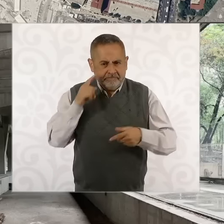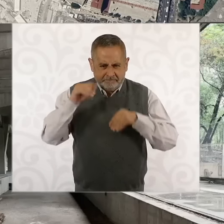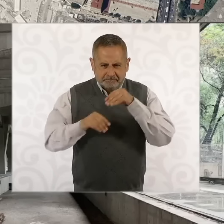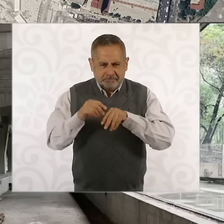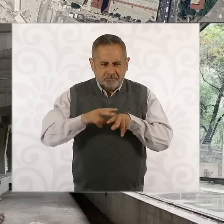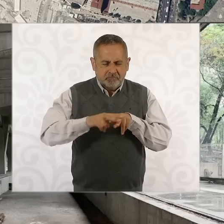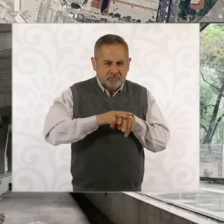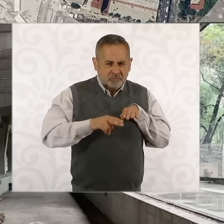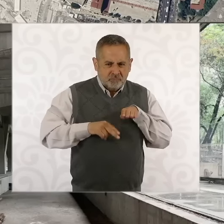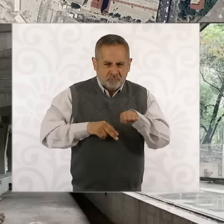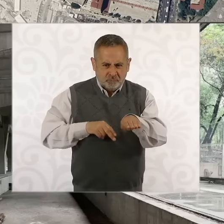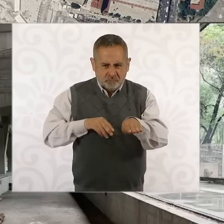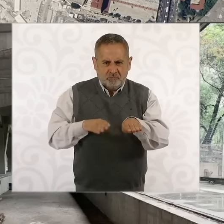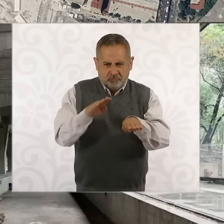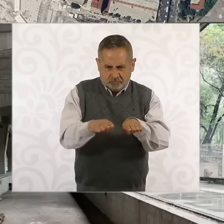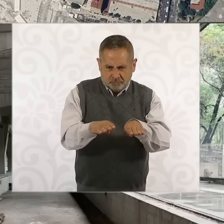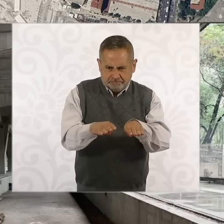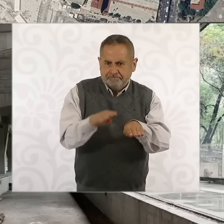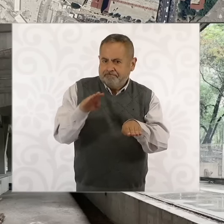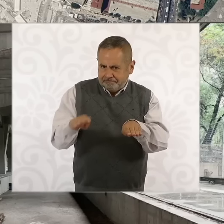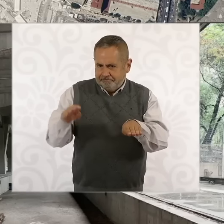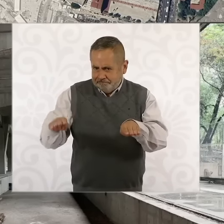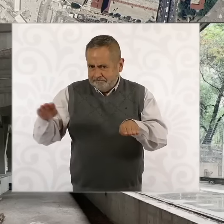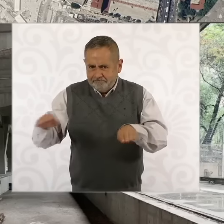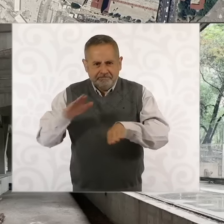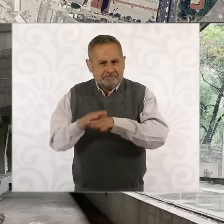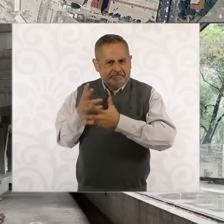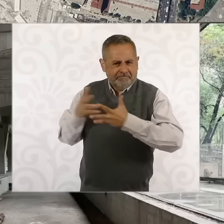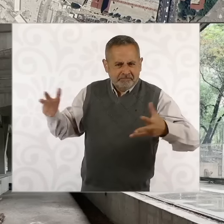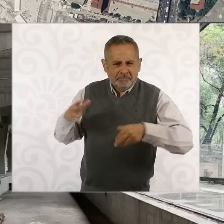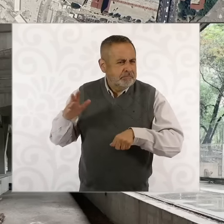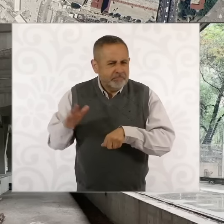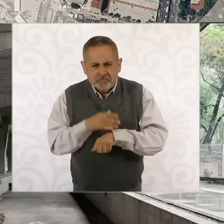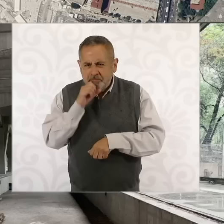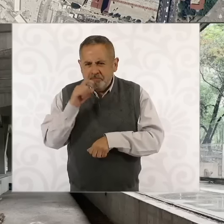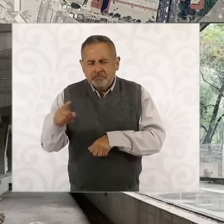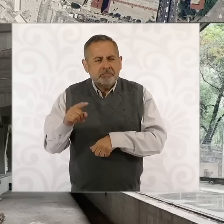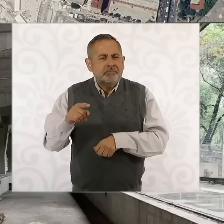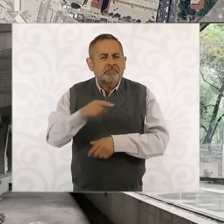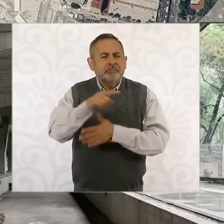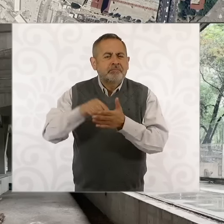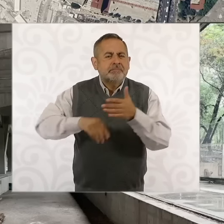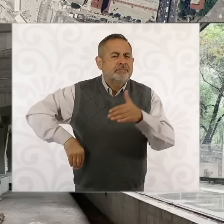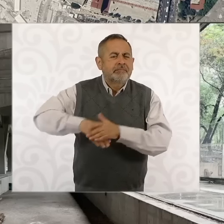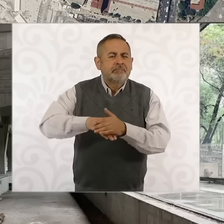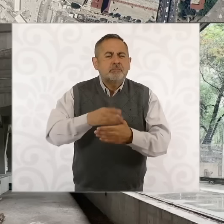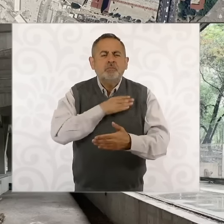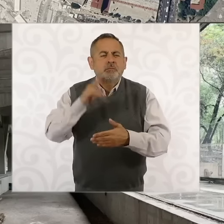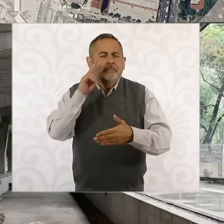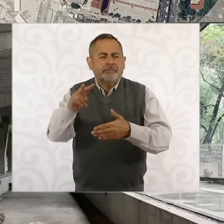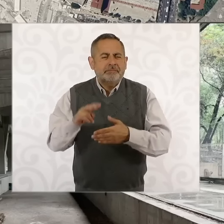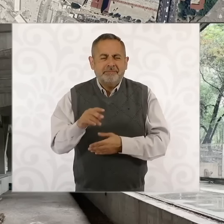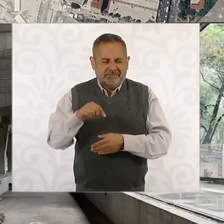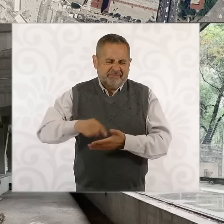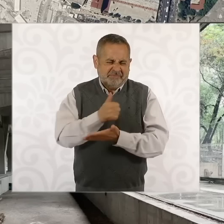vamos a tener más vías. ¿Por qué? Buen Vista es un buen punto de partida eh para los dos recorridos.